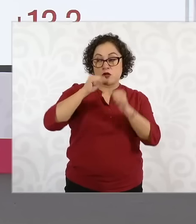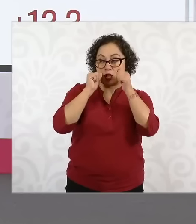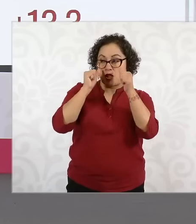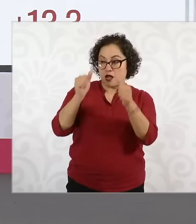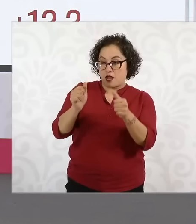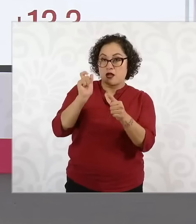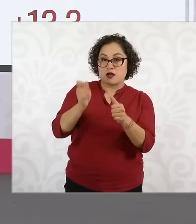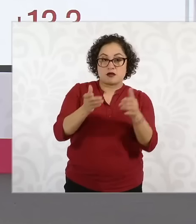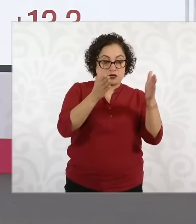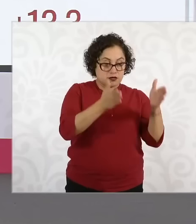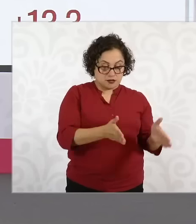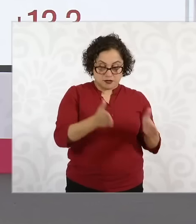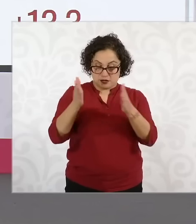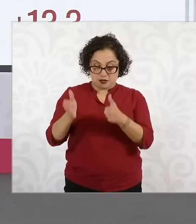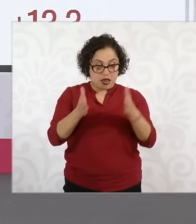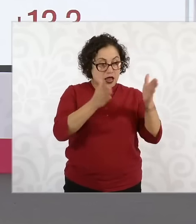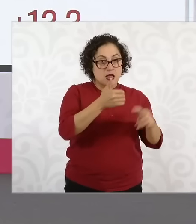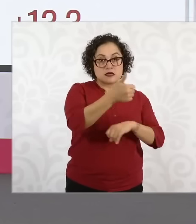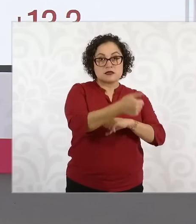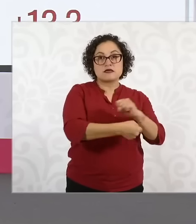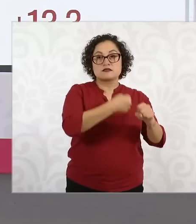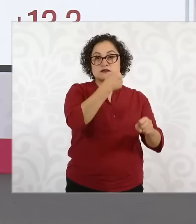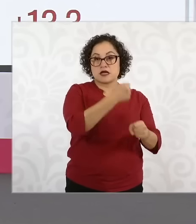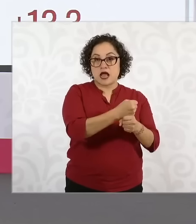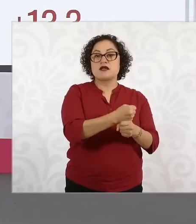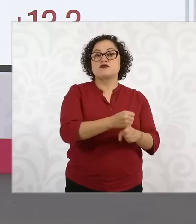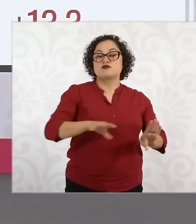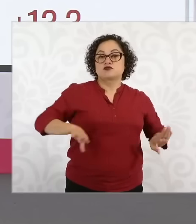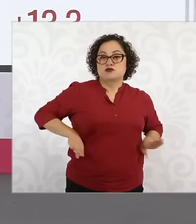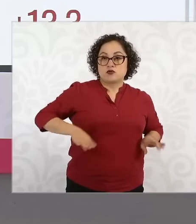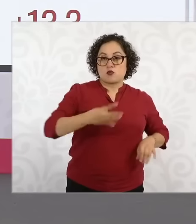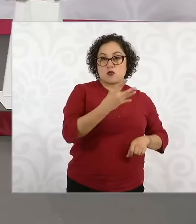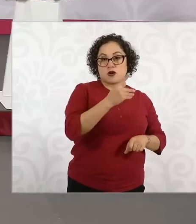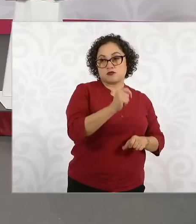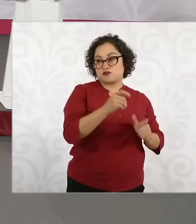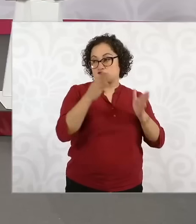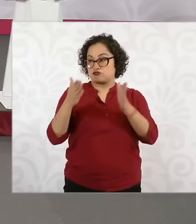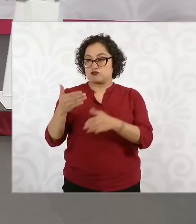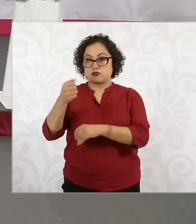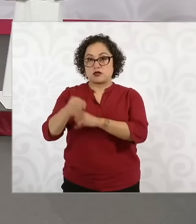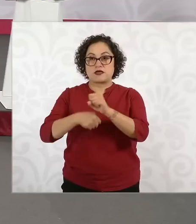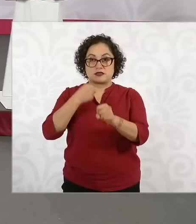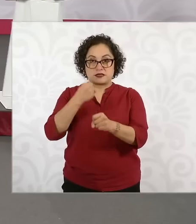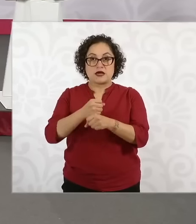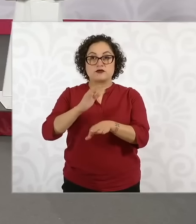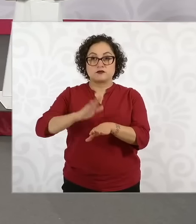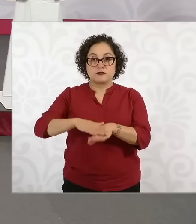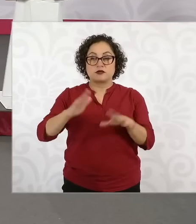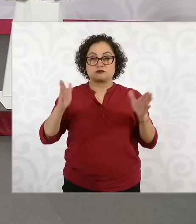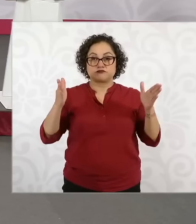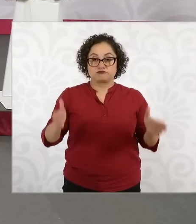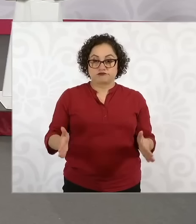la transformación es construir 13.3000 3000 camas